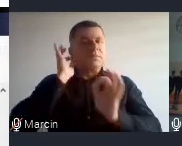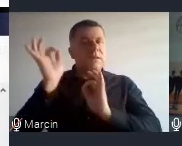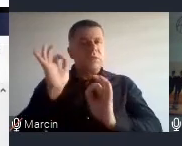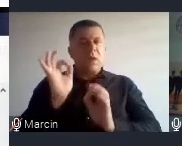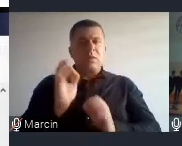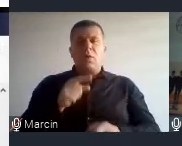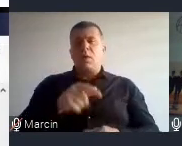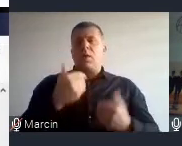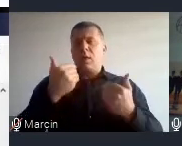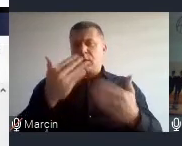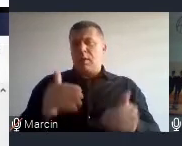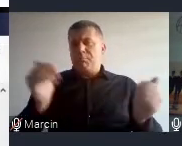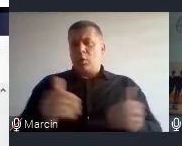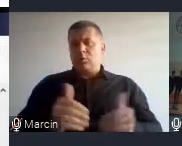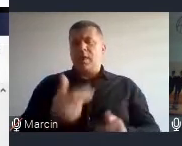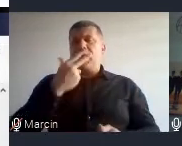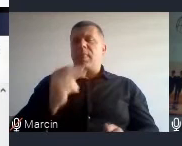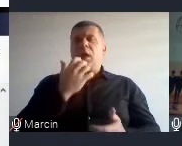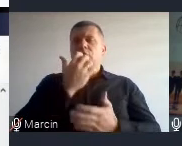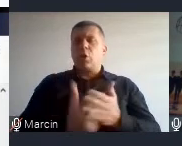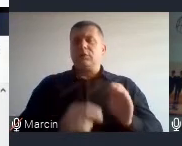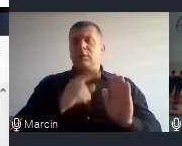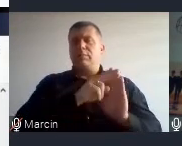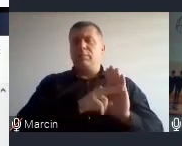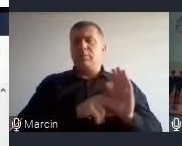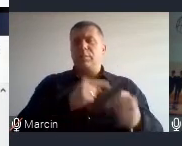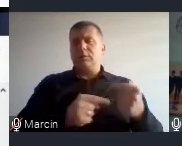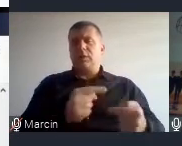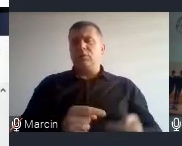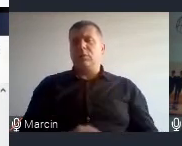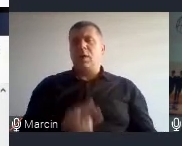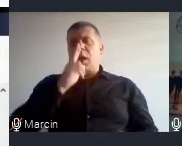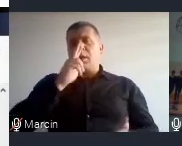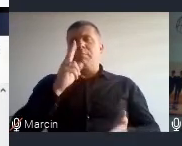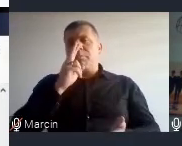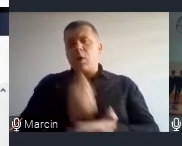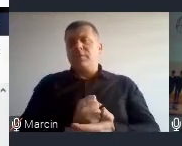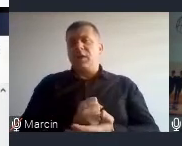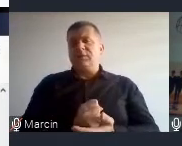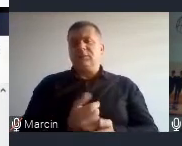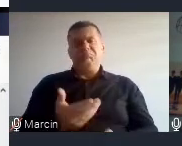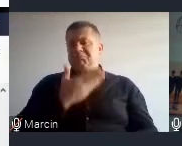które umożliwiają niestosowanie procedur, czyli potwierdzenie, że nie wpłynęła żadna oferta.